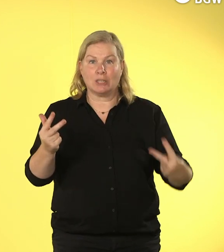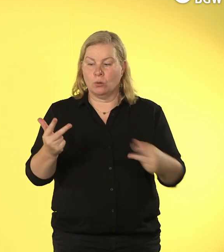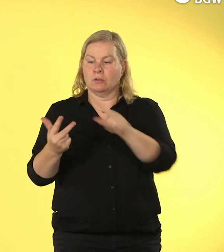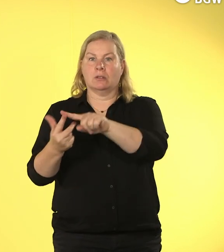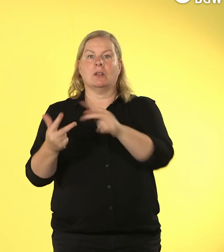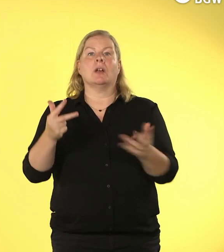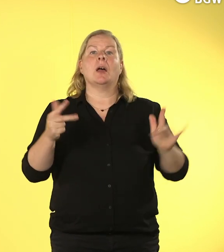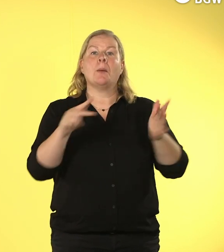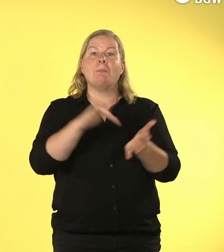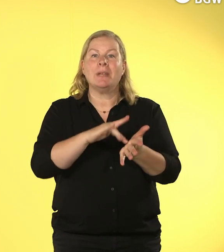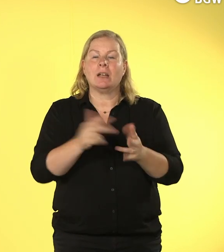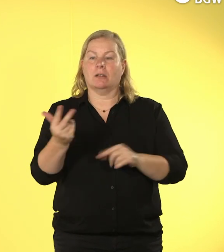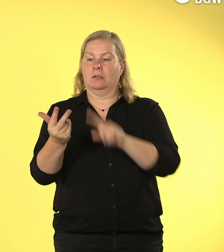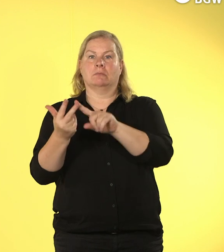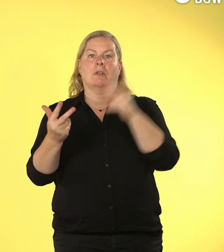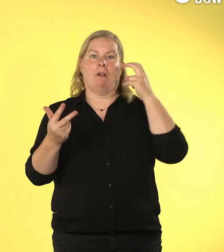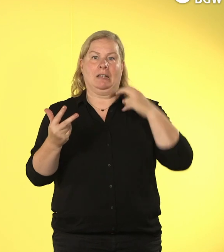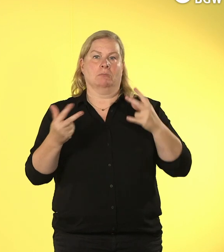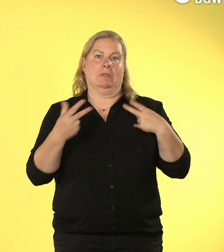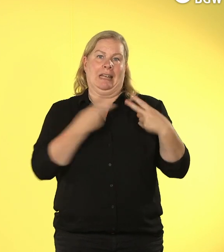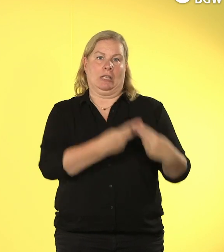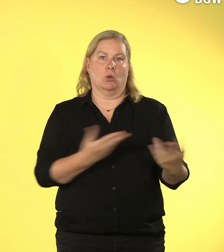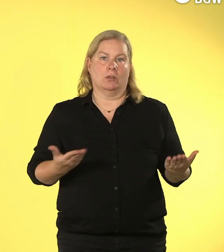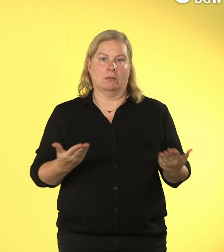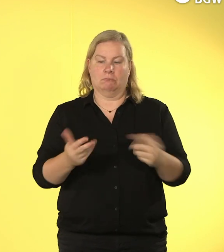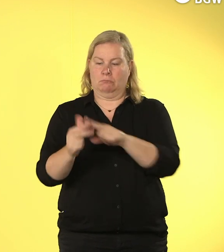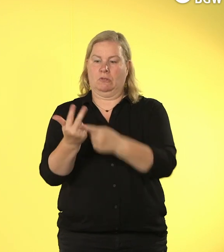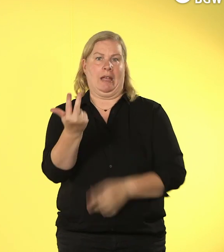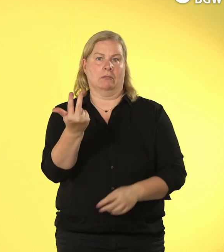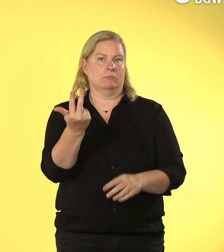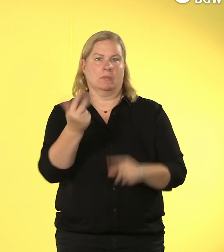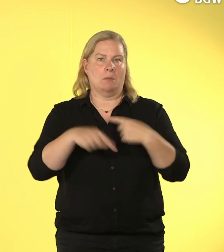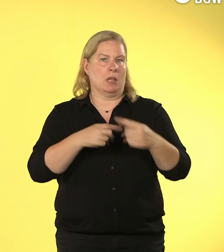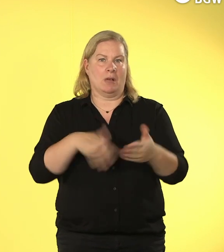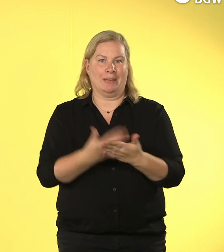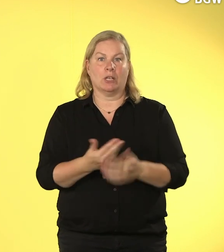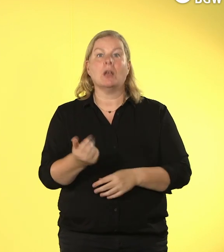und die ältere Generation. Jede Generation hat seine eigenen Merkmale.